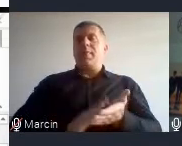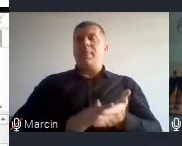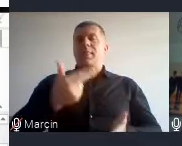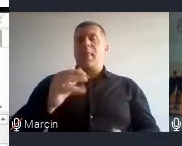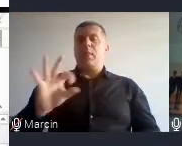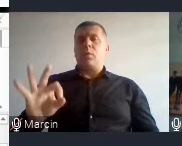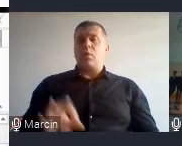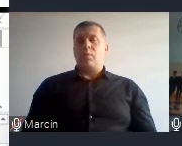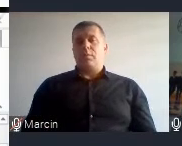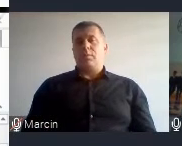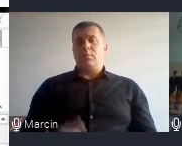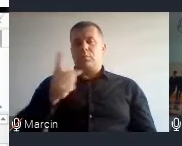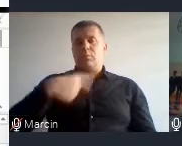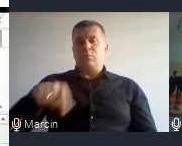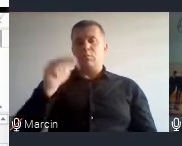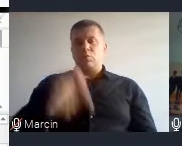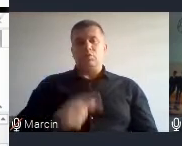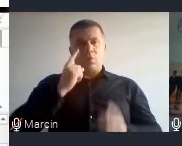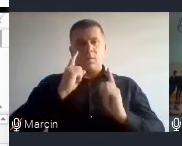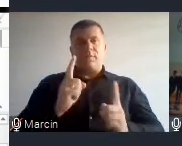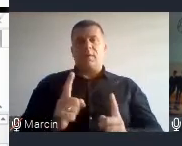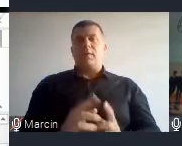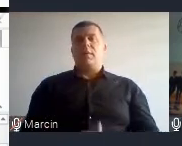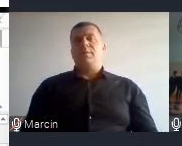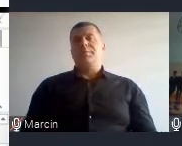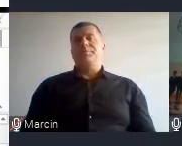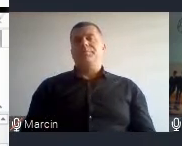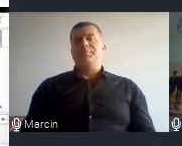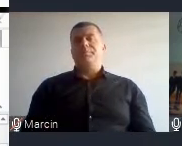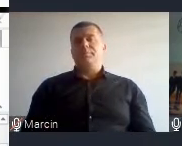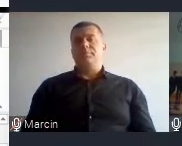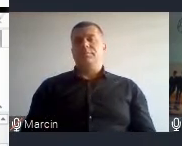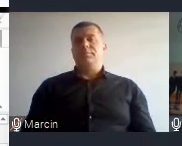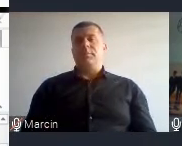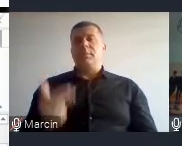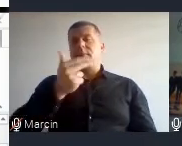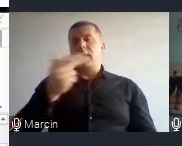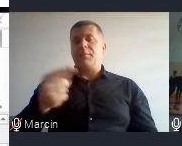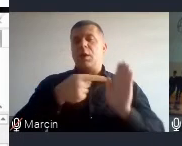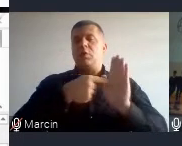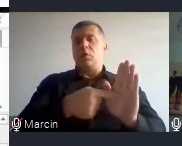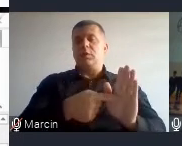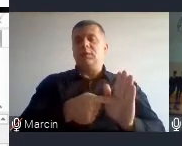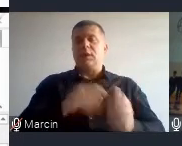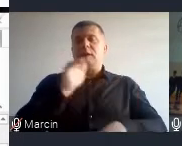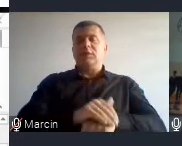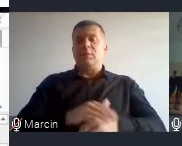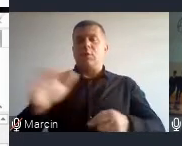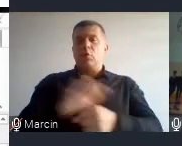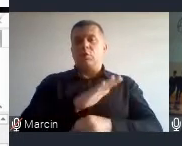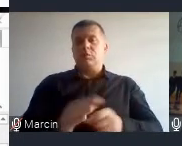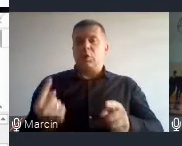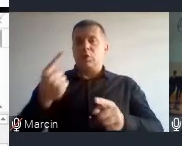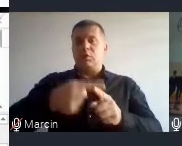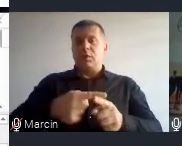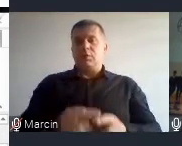to Państwo musicie zwrócić szczególną uwagę na zagadnienia dotyczące zamówień uzupełniających i dodatkowych.